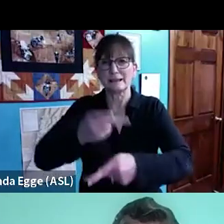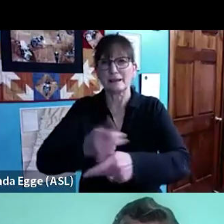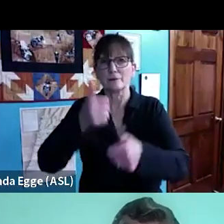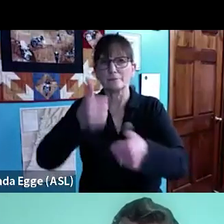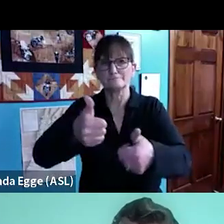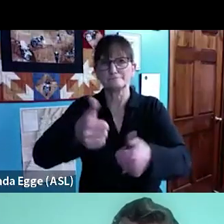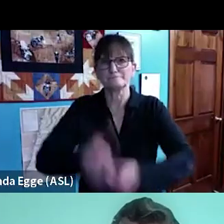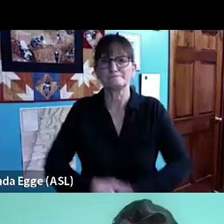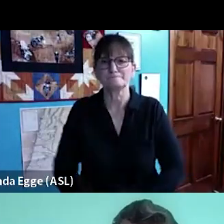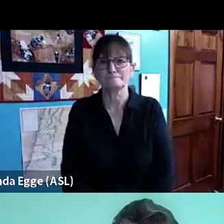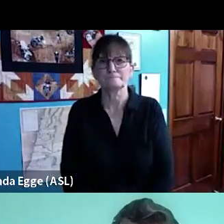[Jarita] Gracias.